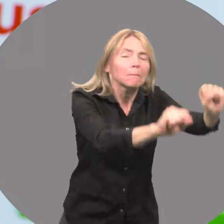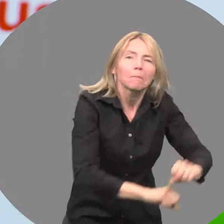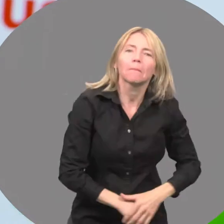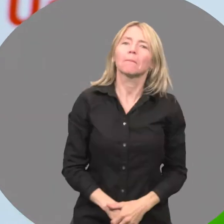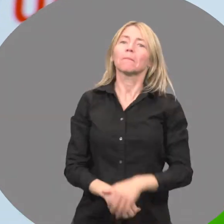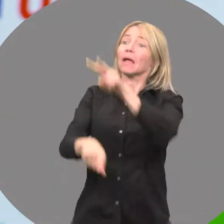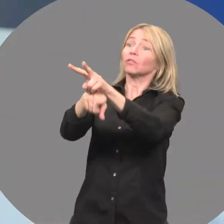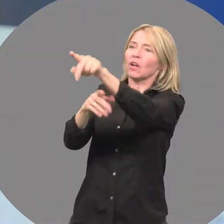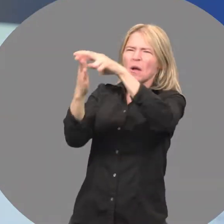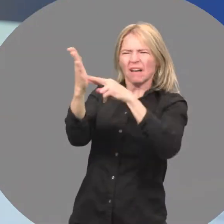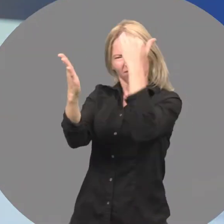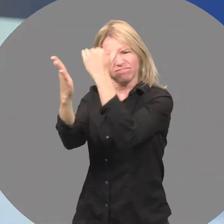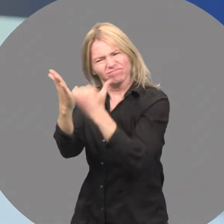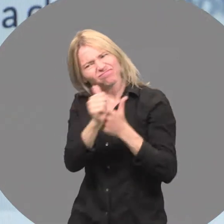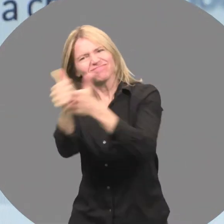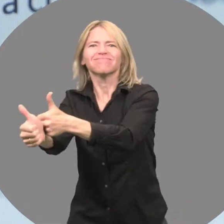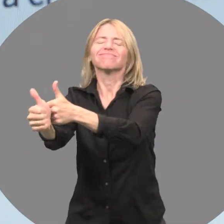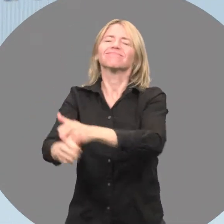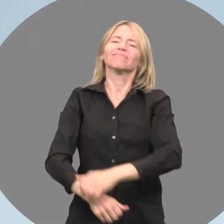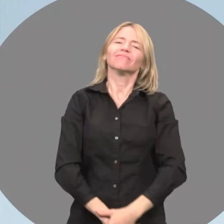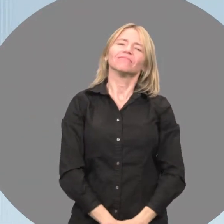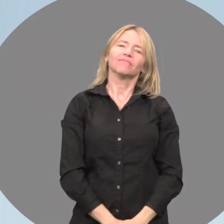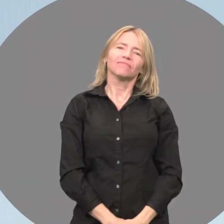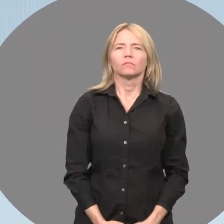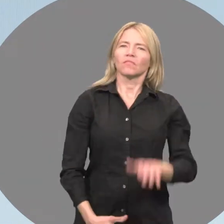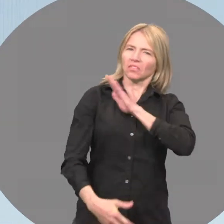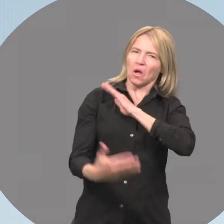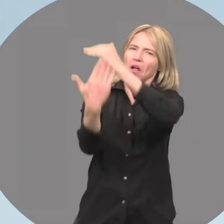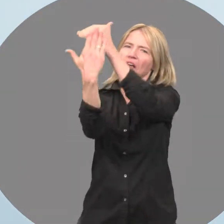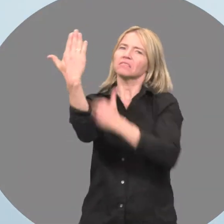Lorsque Levi a eu un an, j'ai commencé à consulter le registre,